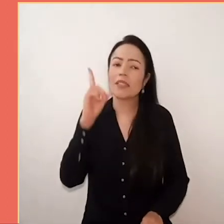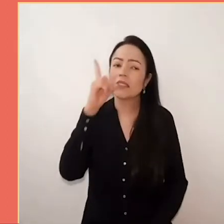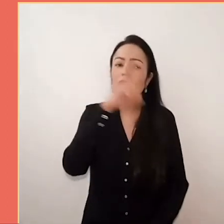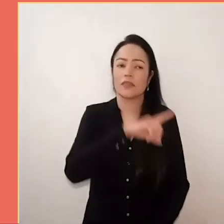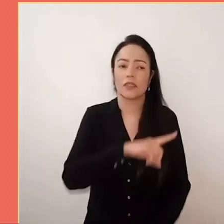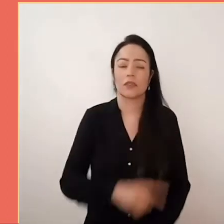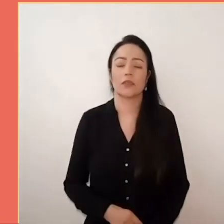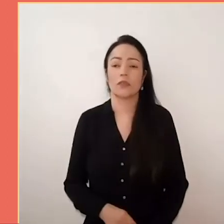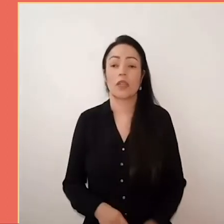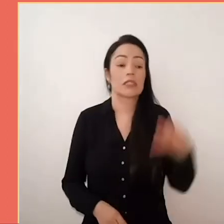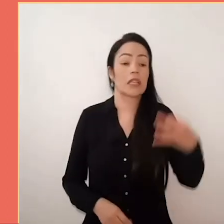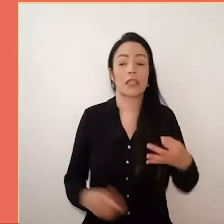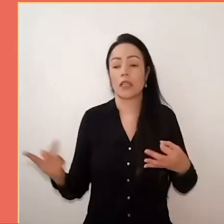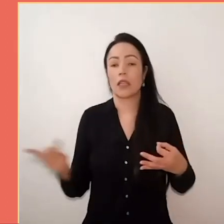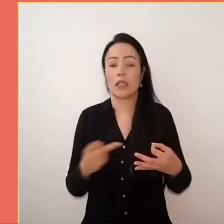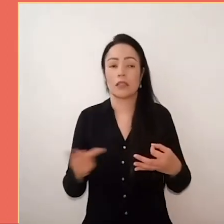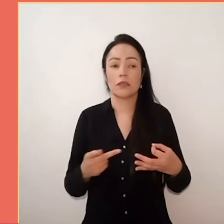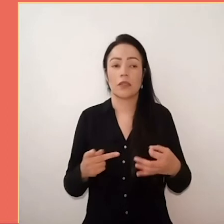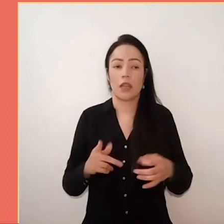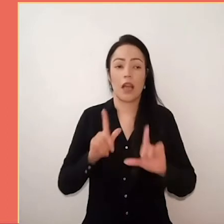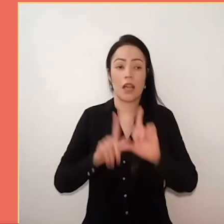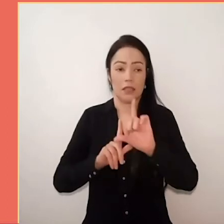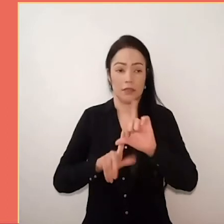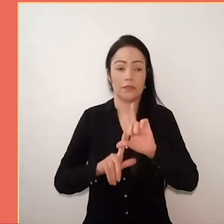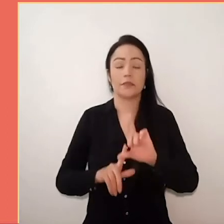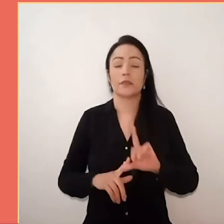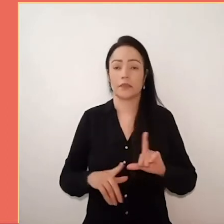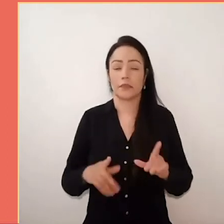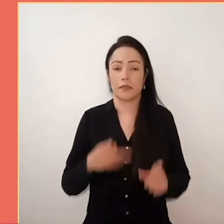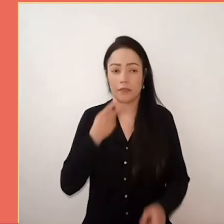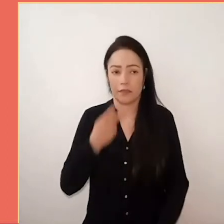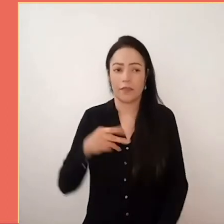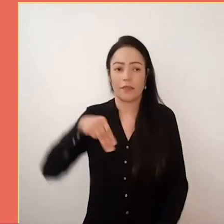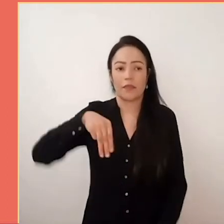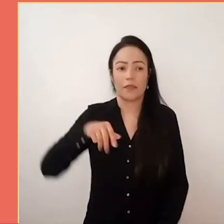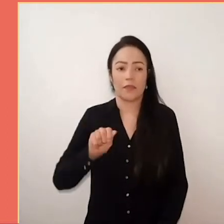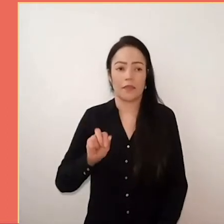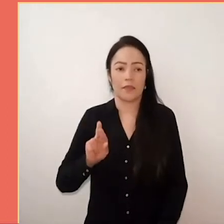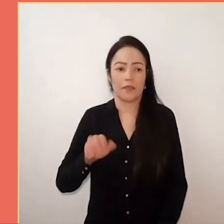E a literatura… Eu volto a citar a Marina com essa fala dela.